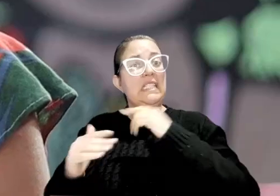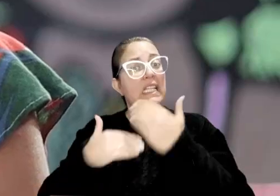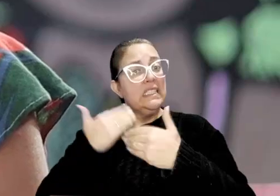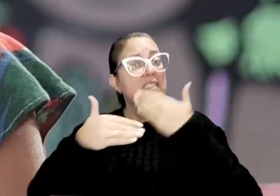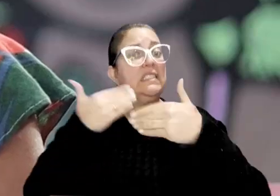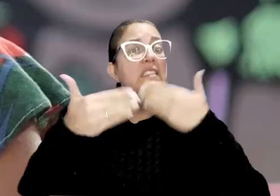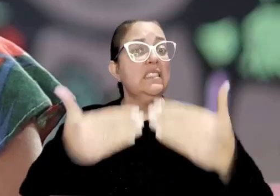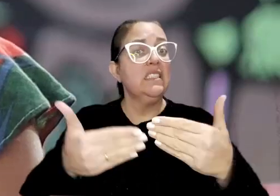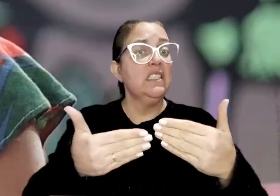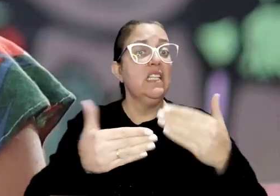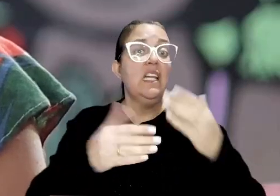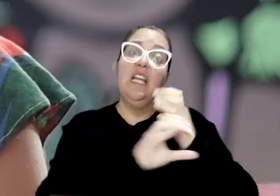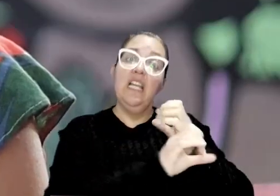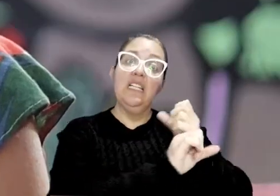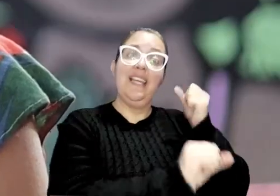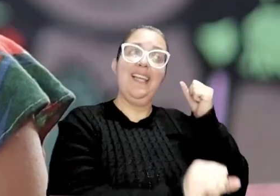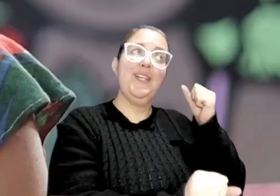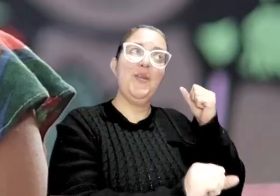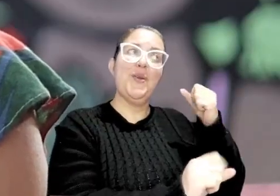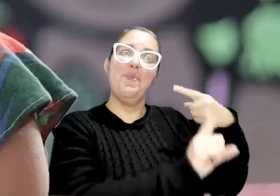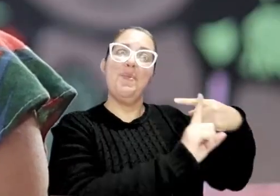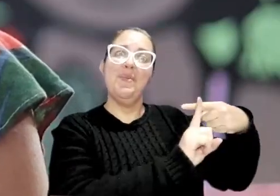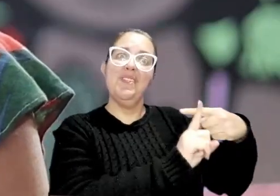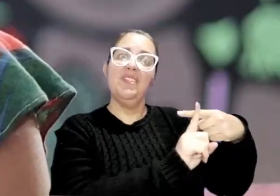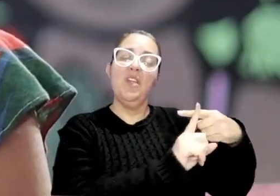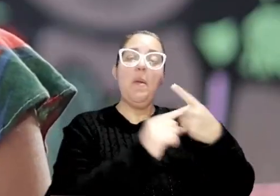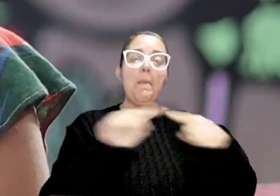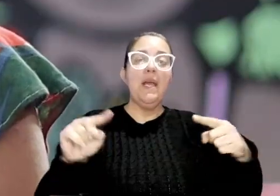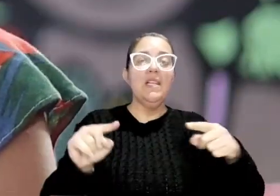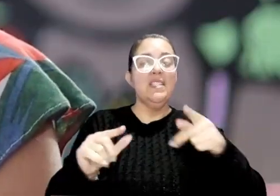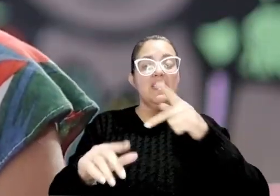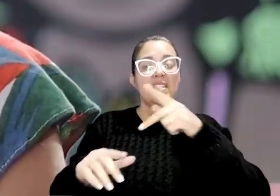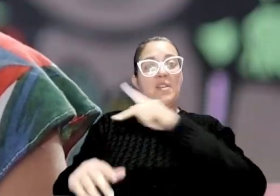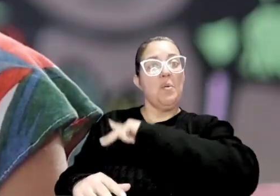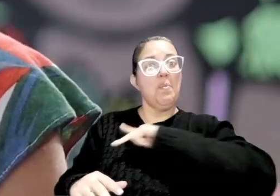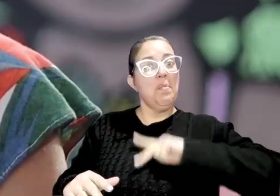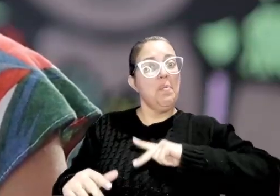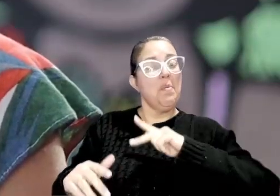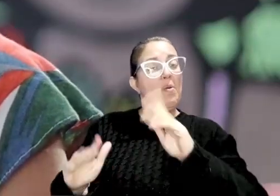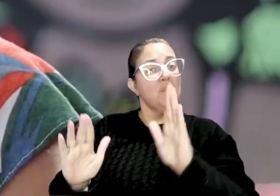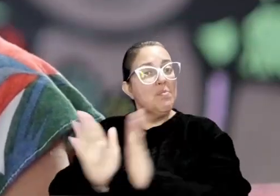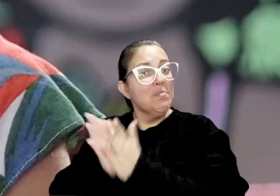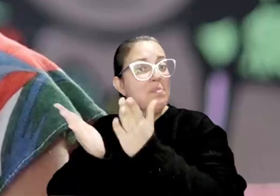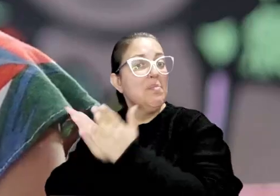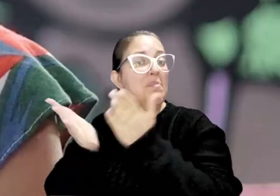a ideia de Equidade ambiental ela tenta trabalhar um pouco na desconstrução desse desse senso comum